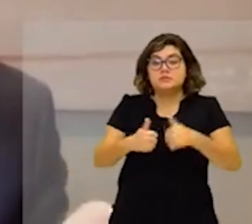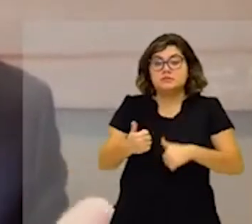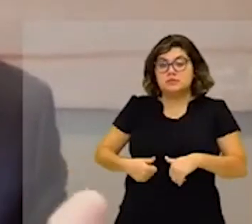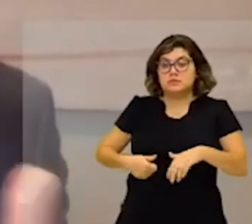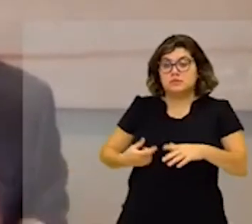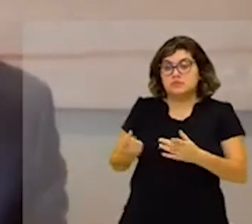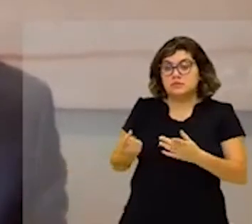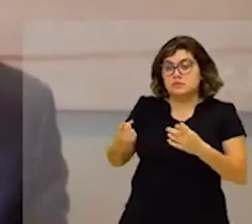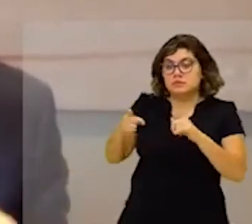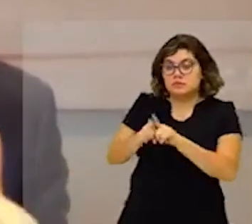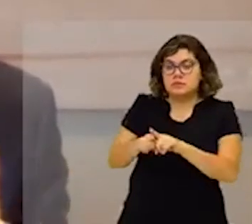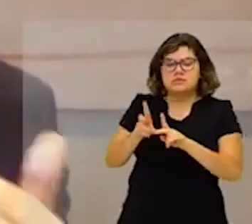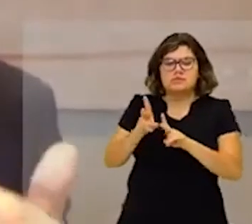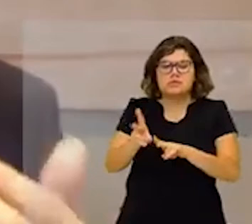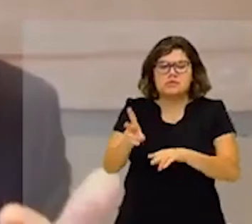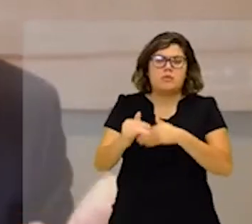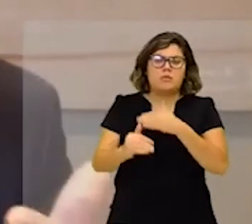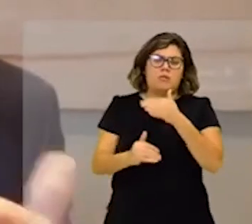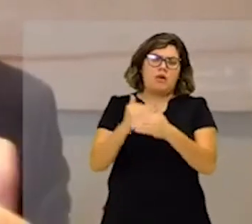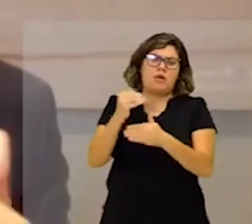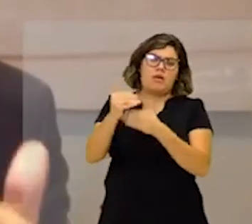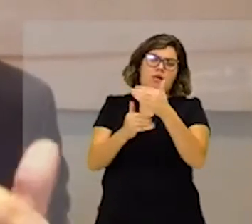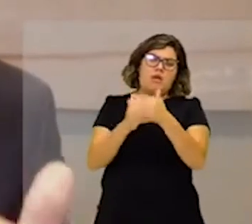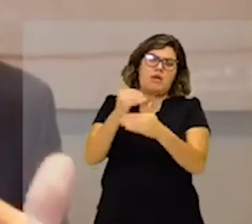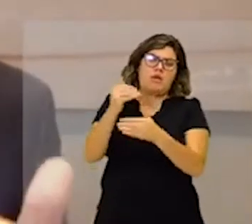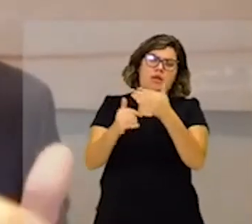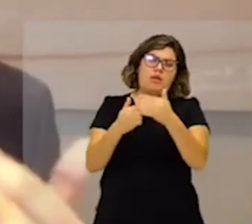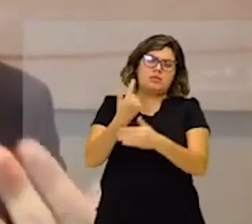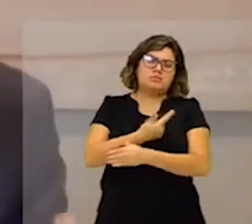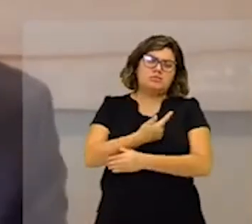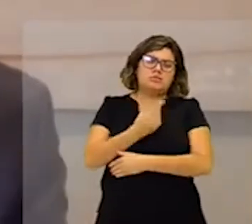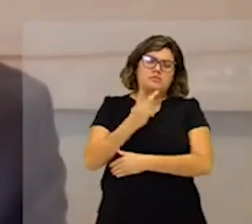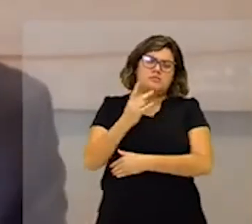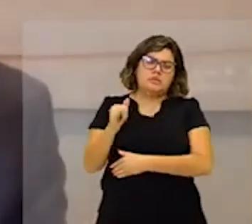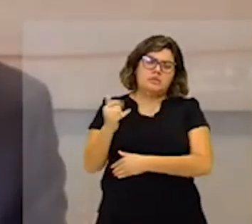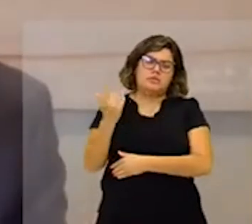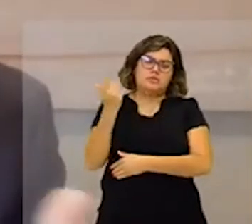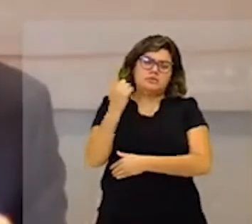trabalho sempre evolutivo acho que nós vamos vamos conseguir ter uma legislação ideal a curto prazo